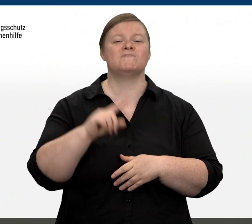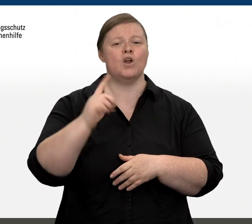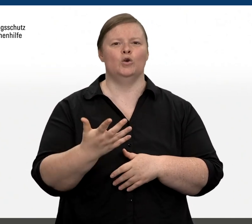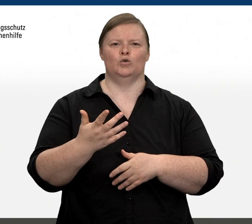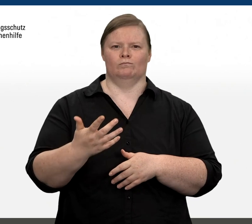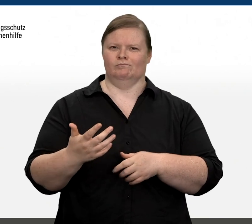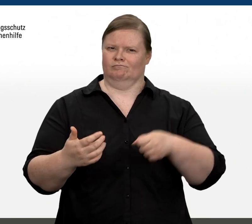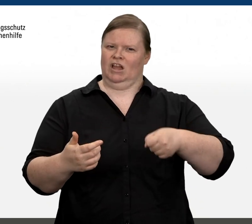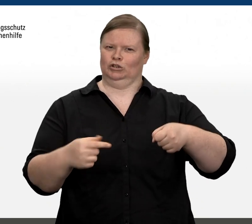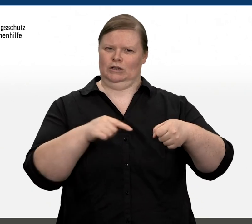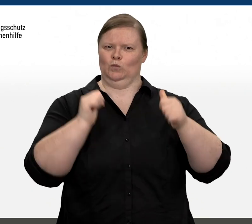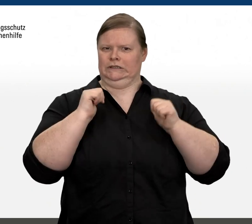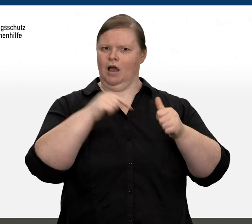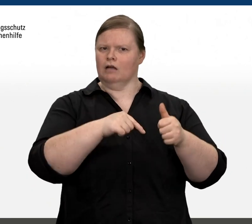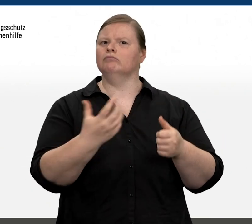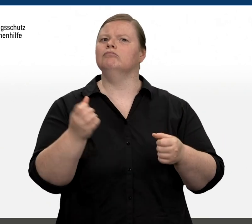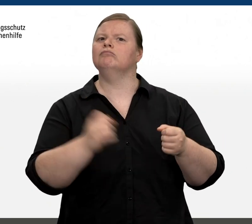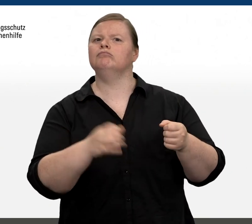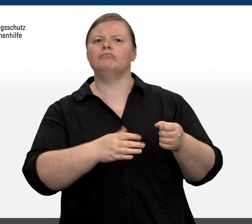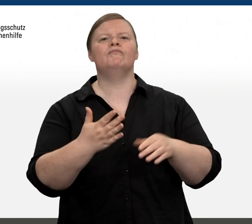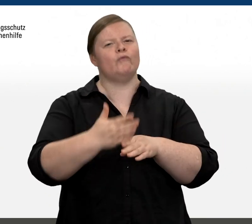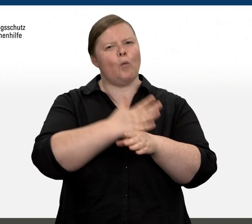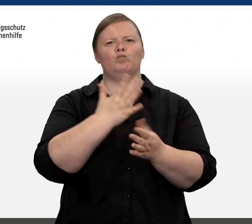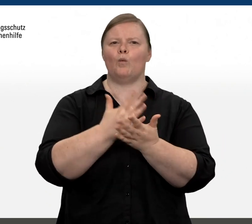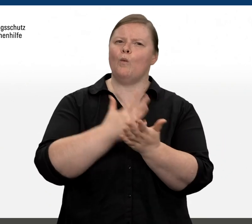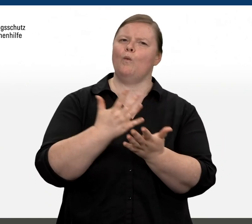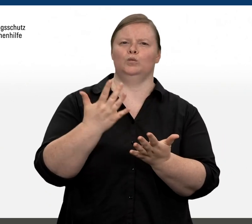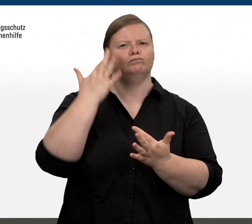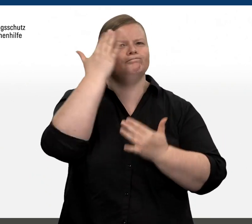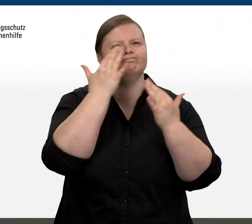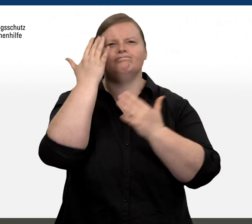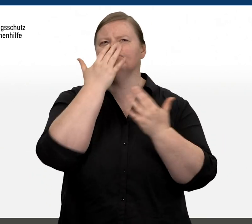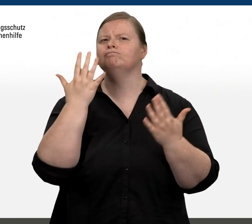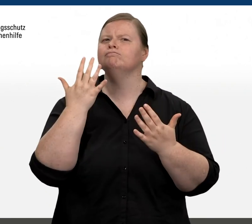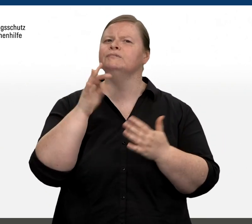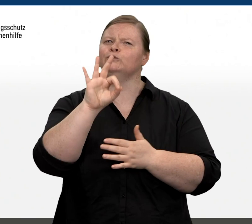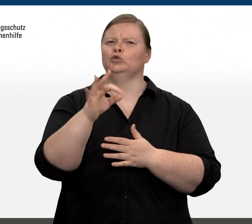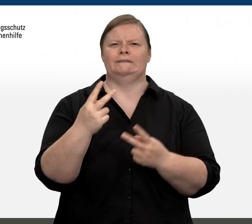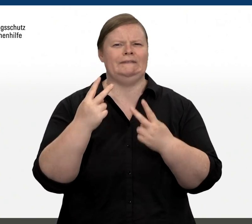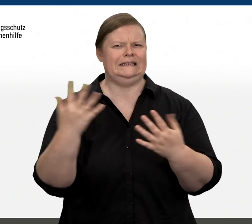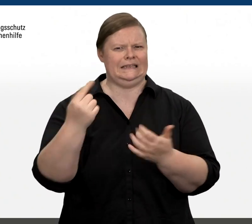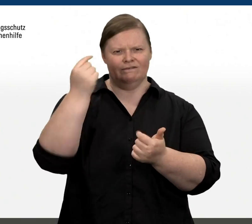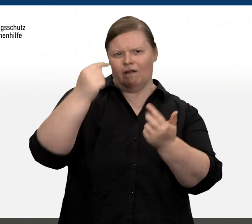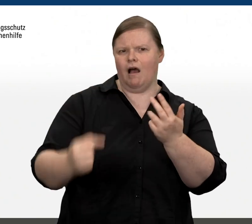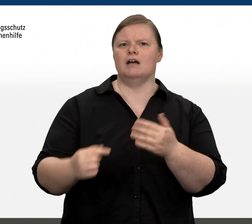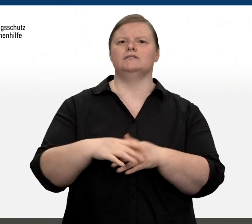Denken Sie rechtzeitig darüber nach, was für Sie wichtig ist.